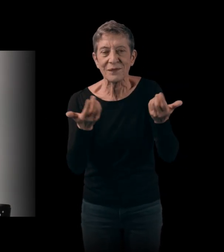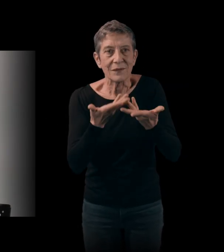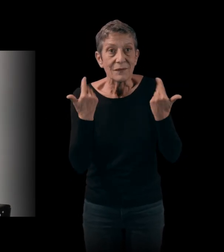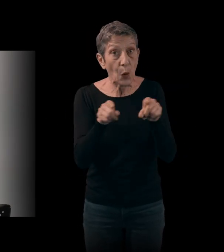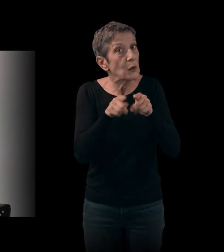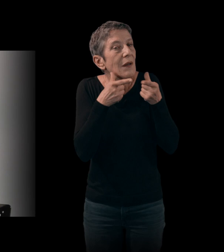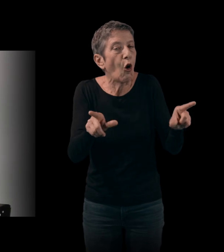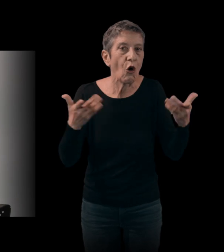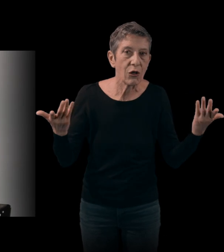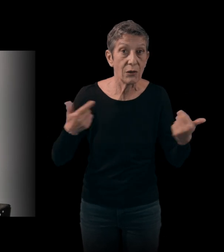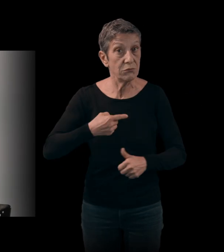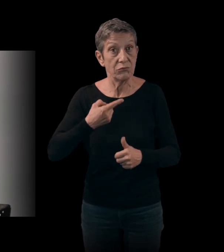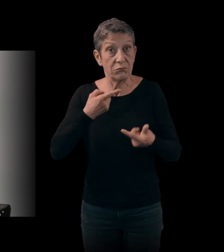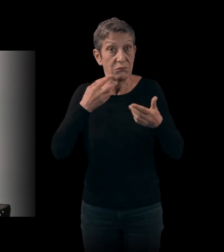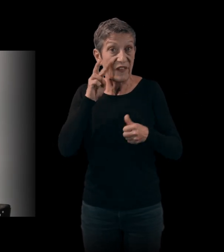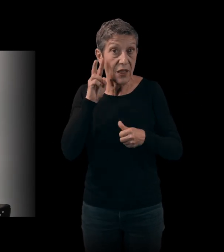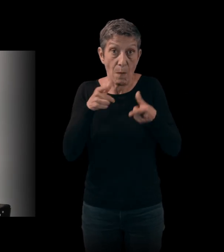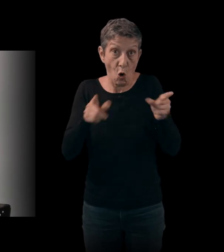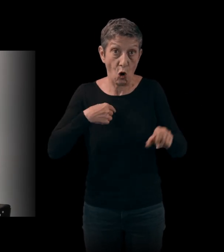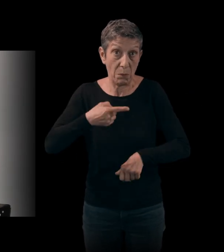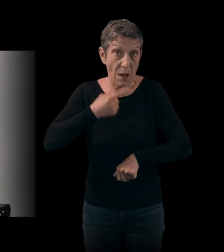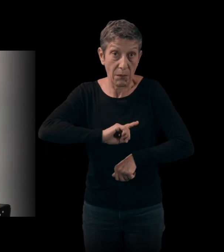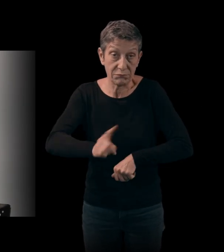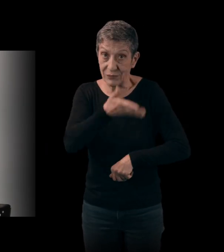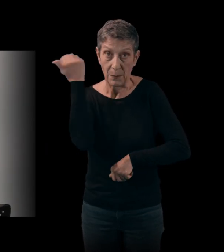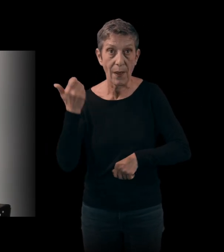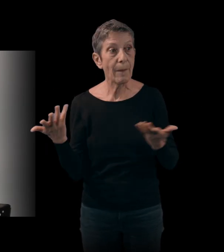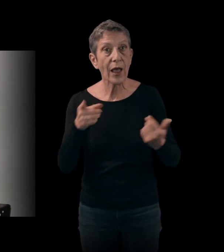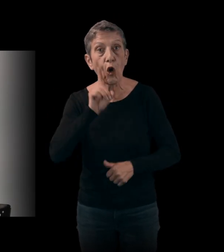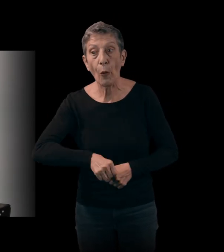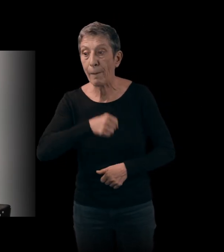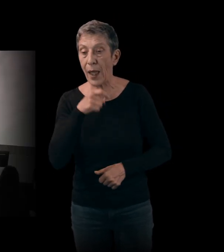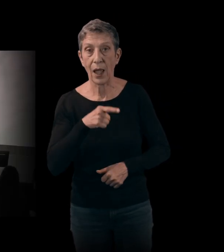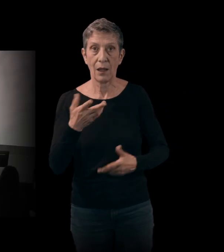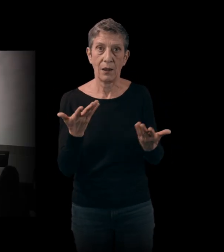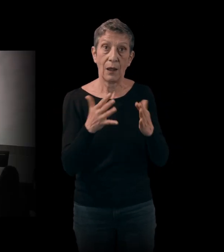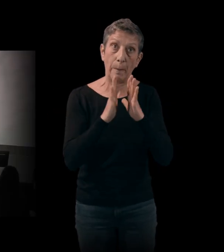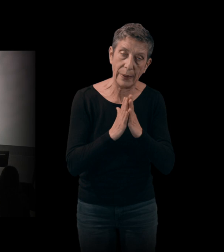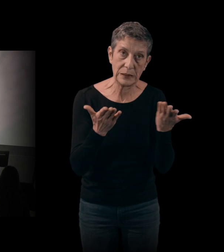Moi, je ne parle pas vietnamien, mais ma grand-mère priait en vietnamien